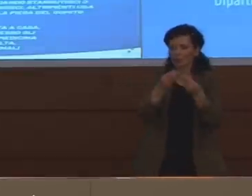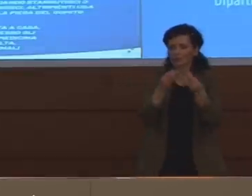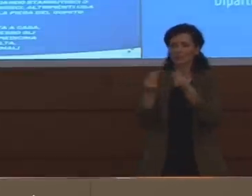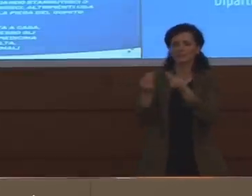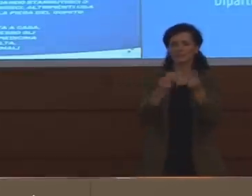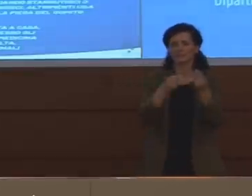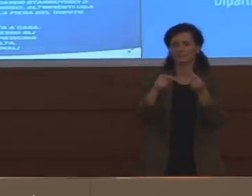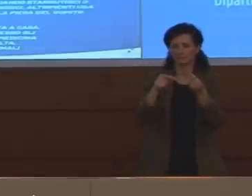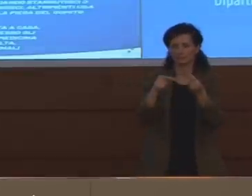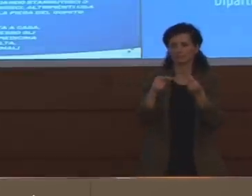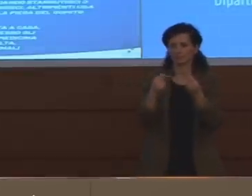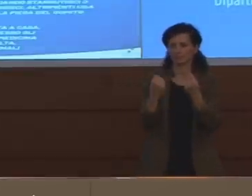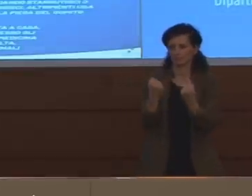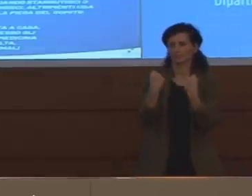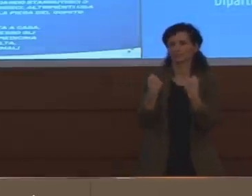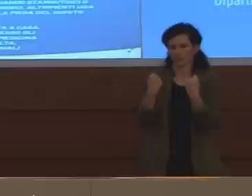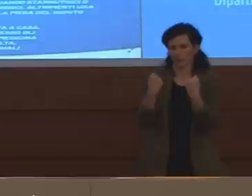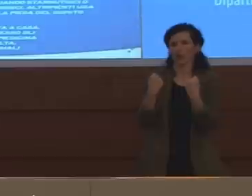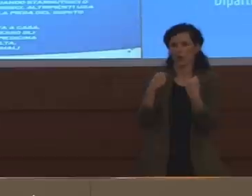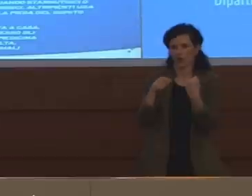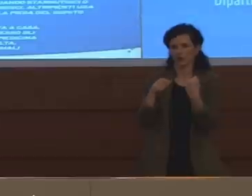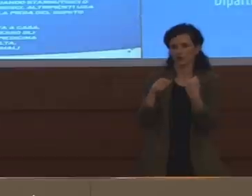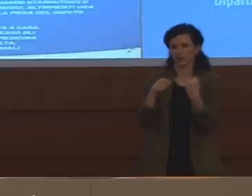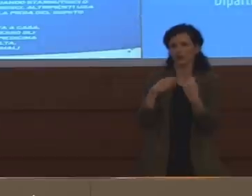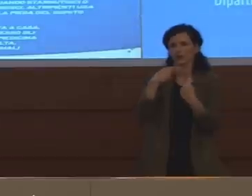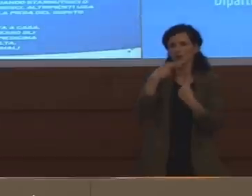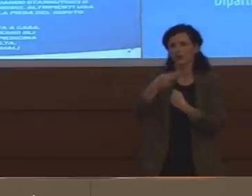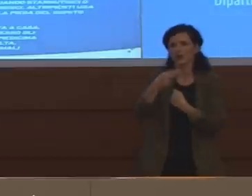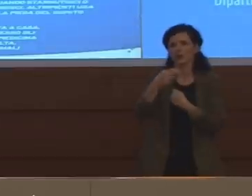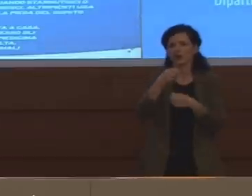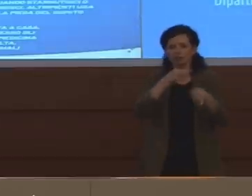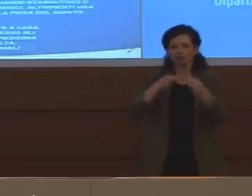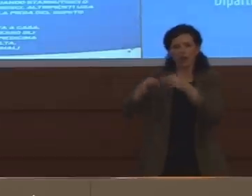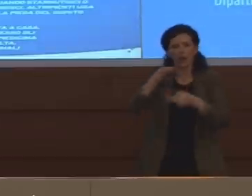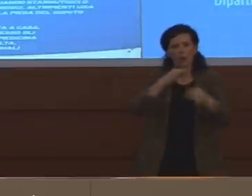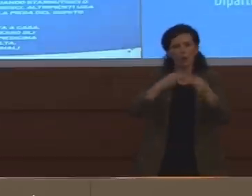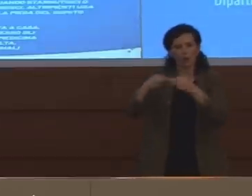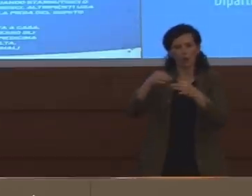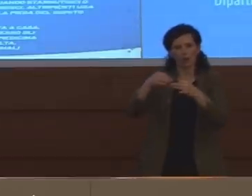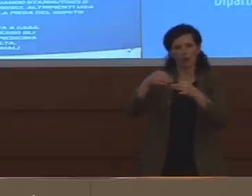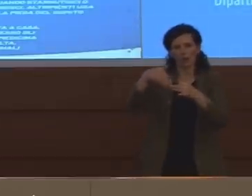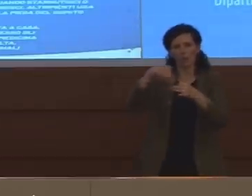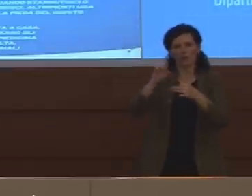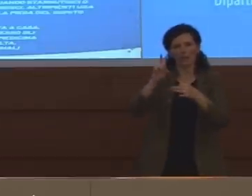del braccio, invece, cosiddetto cellulomediato, quello che fa riferimento ai